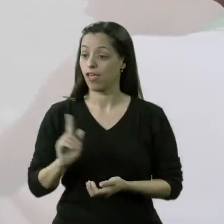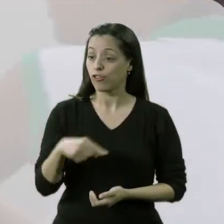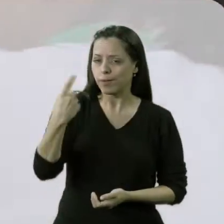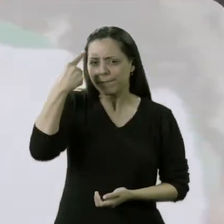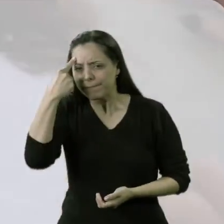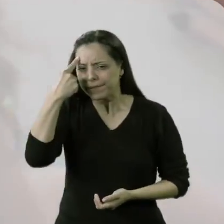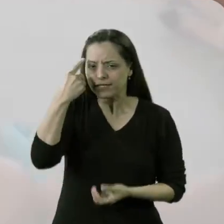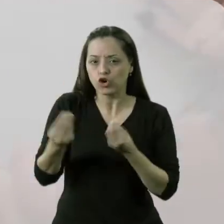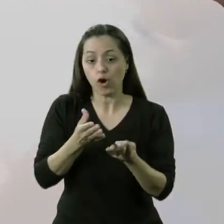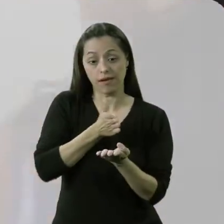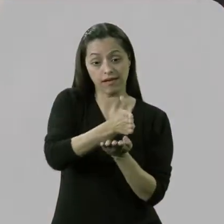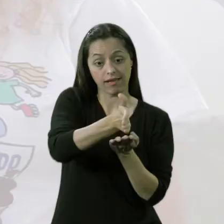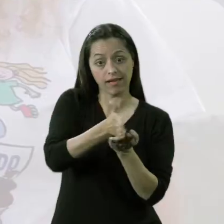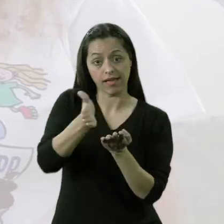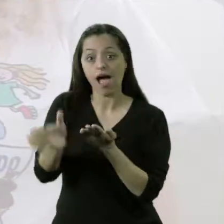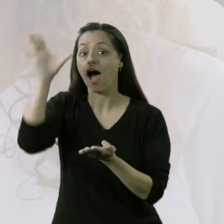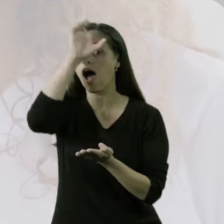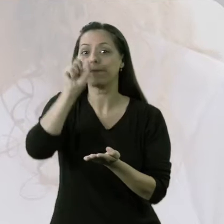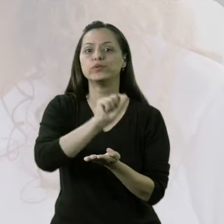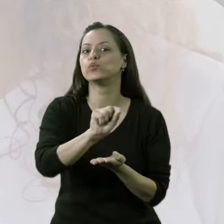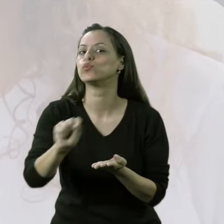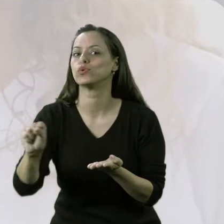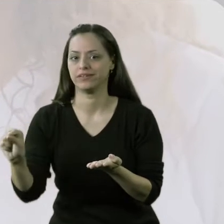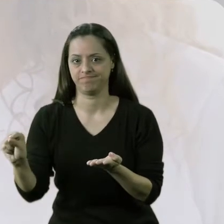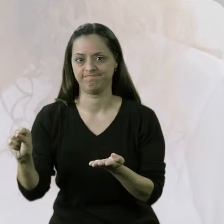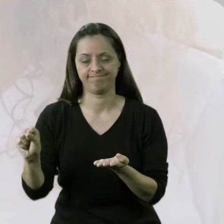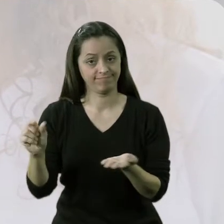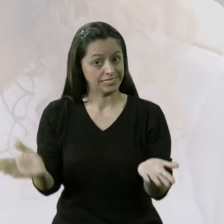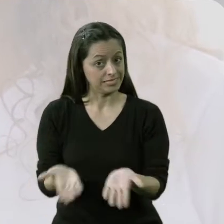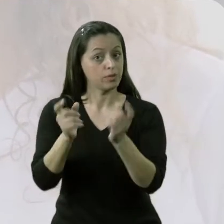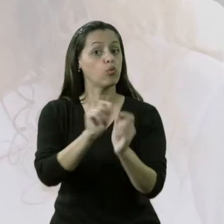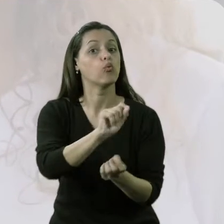A gente imaginou os eixos de aprendizagem, o que a gente quer trabalhar, estimular.